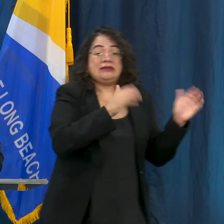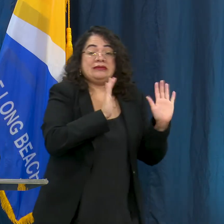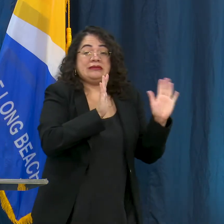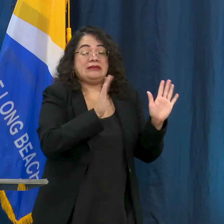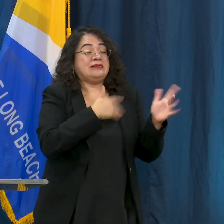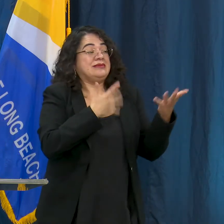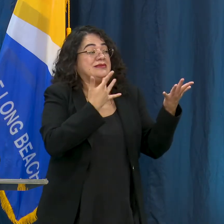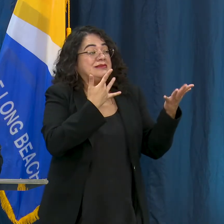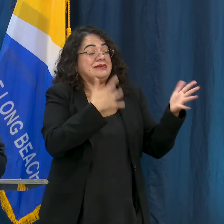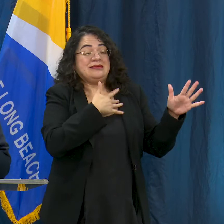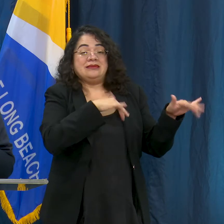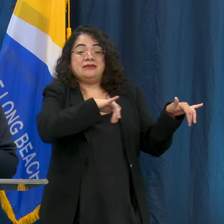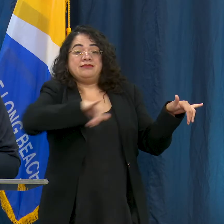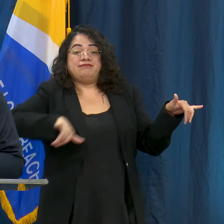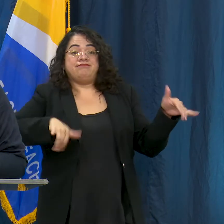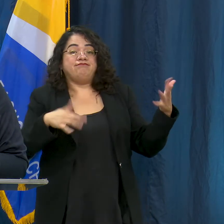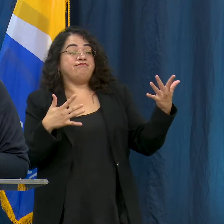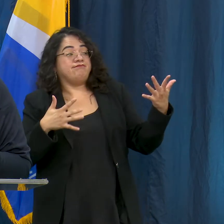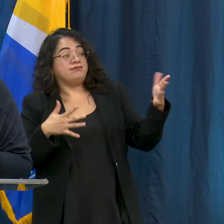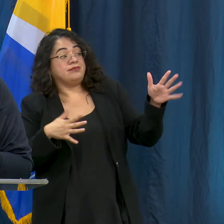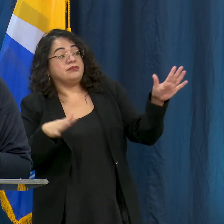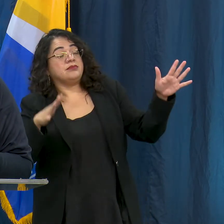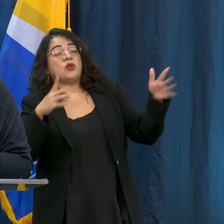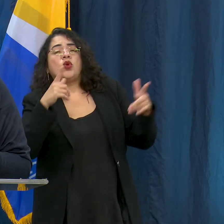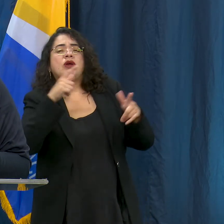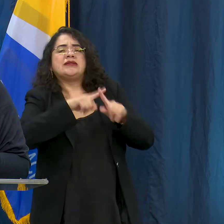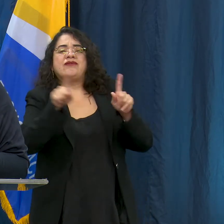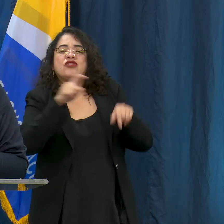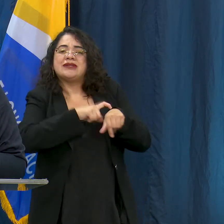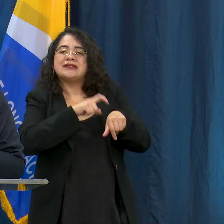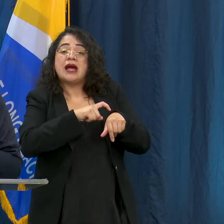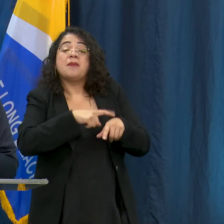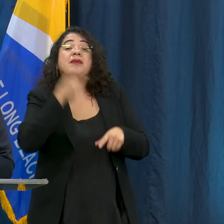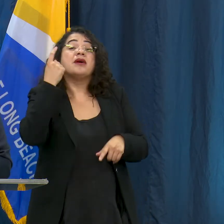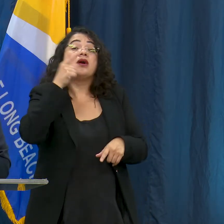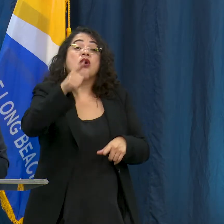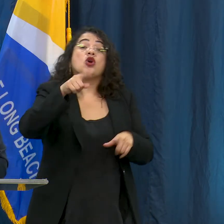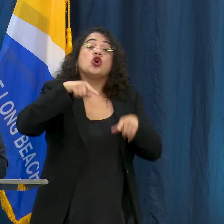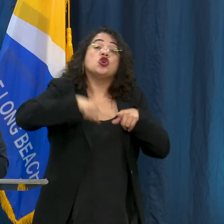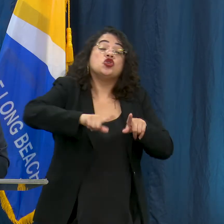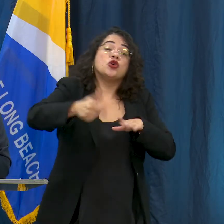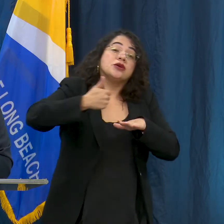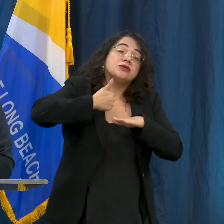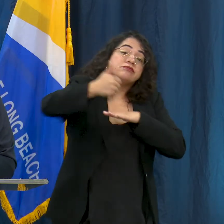al dr. su stands on dotrice poor station pública también es importante tienen que